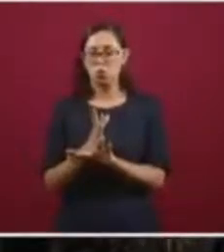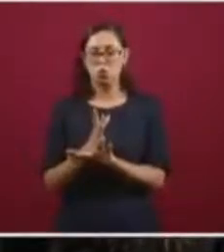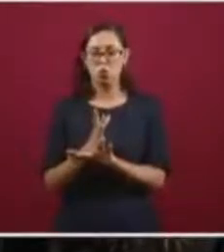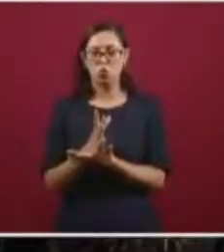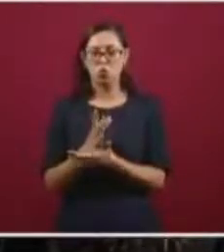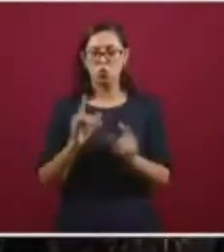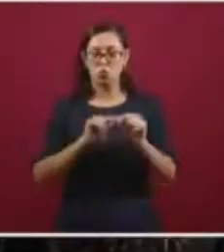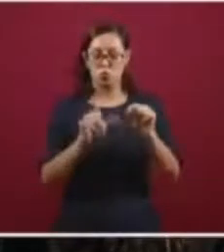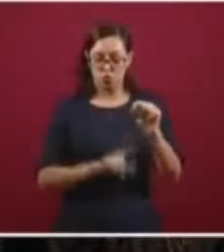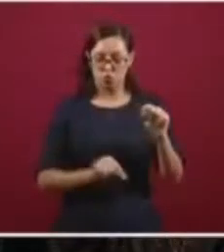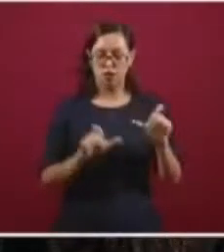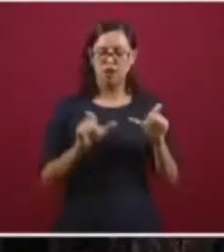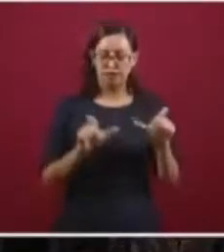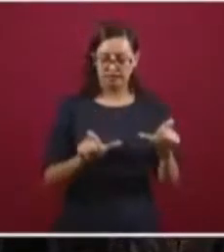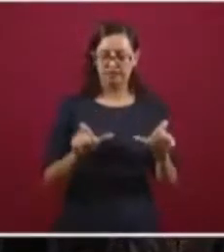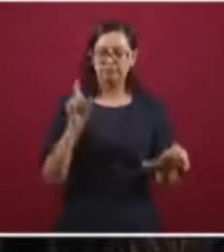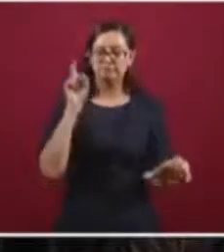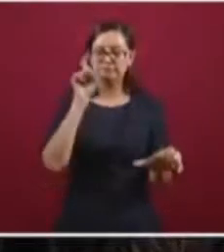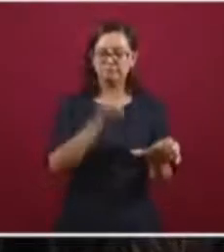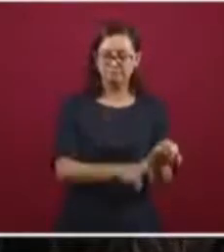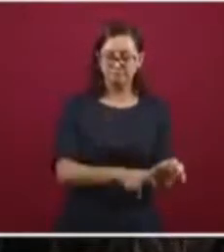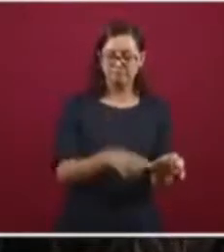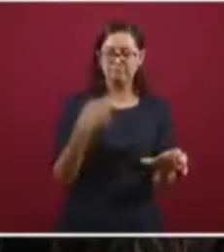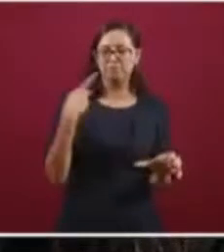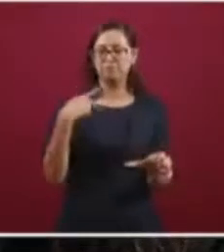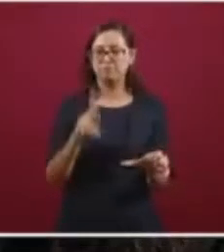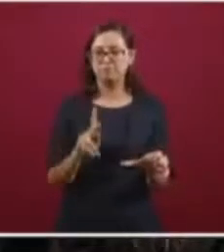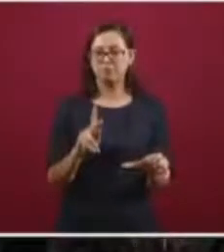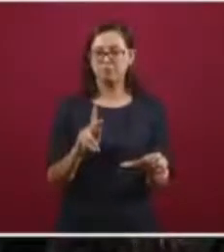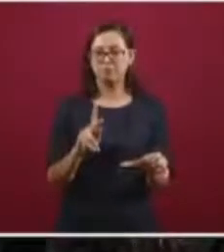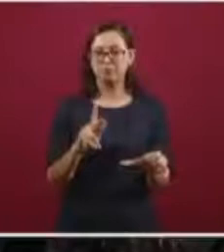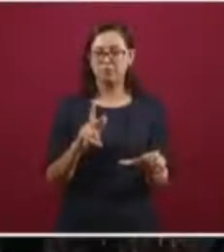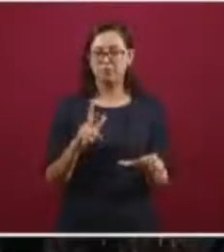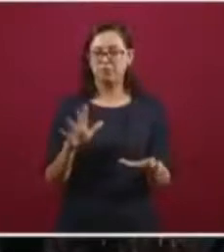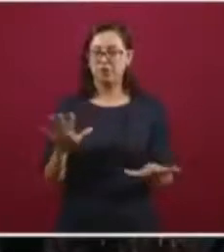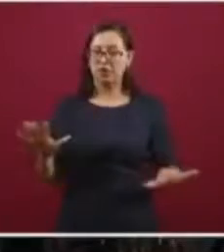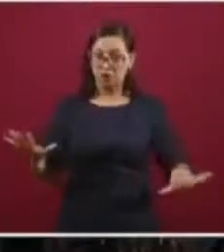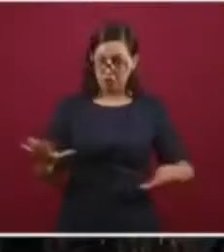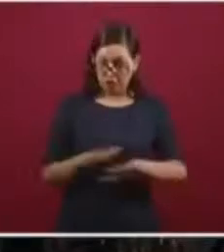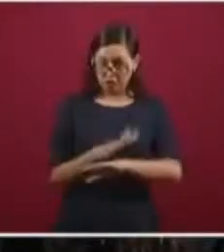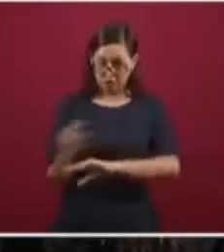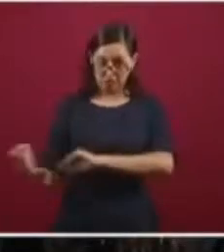pero no va a pasar en algún momento a la Guardia Nacional.